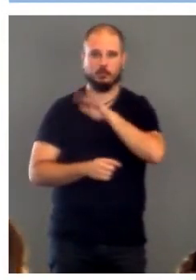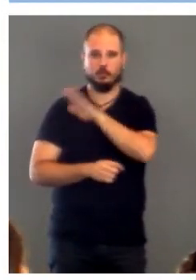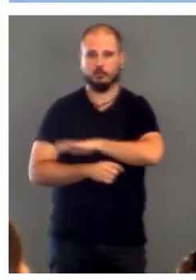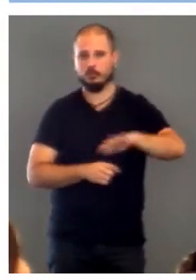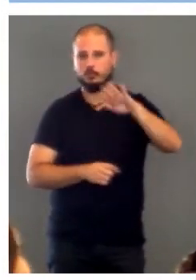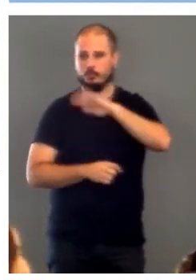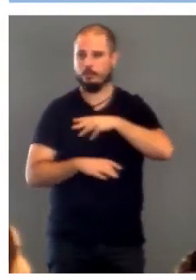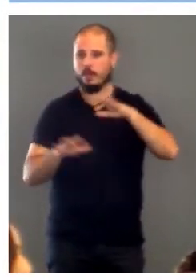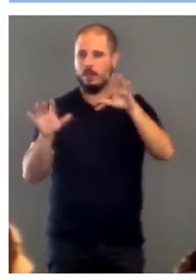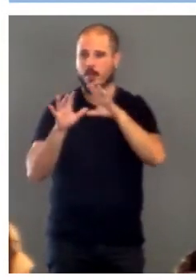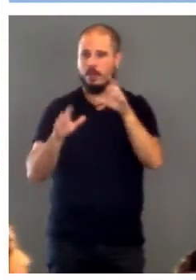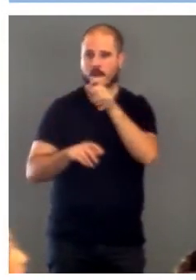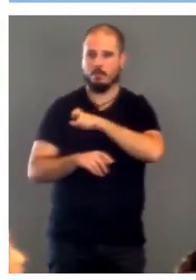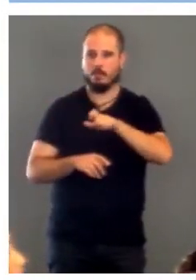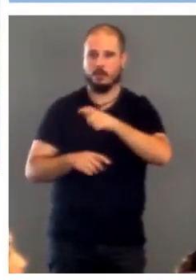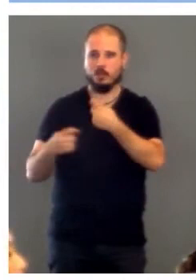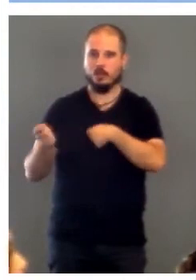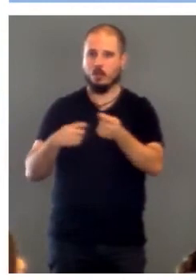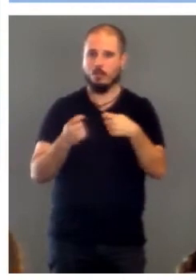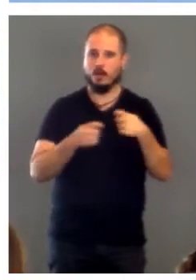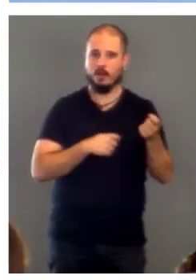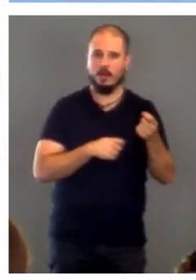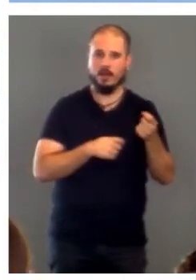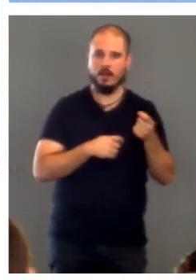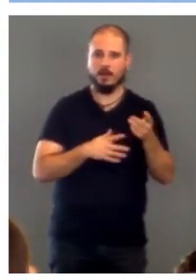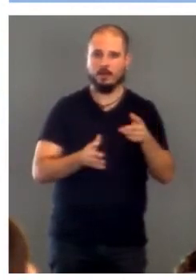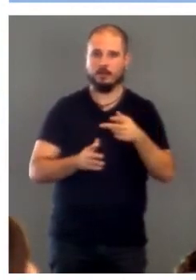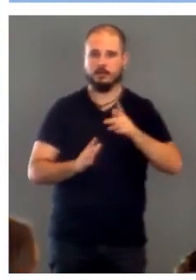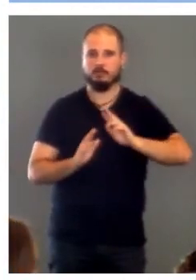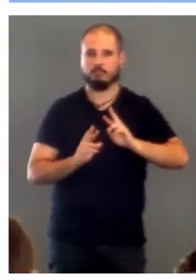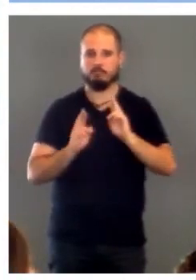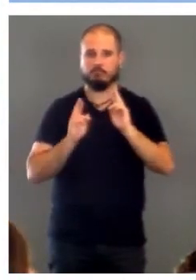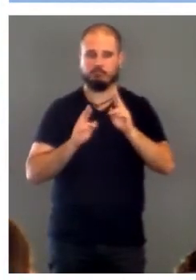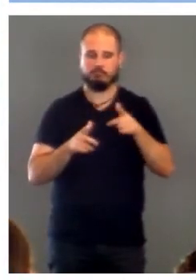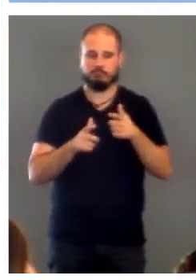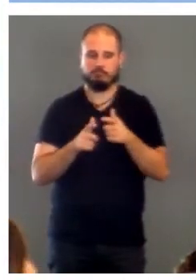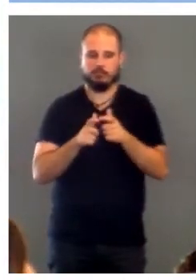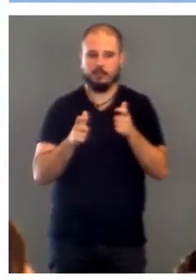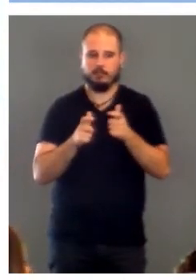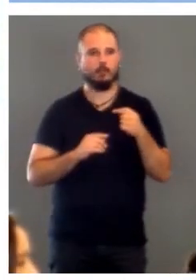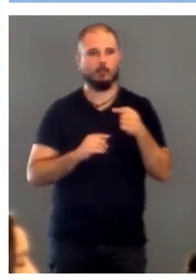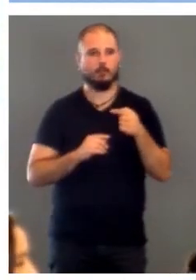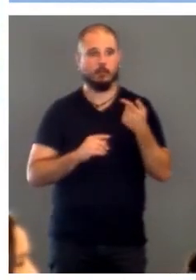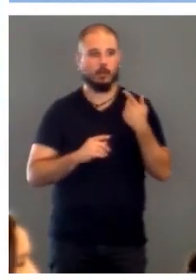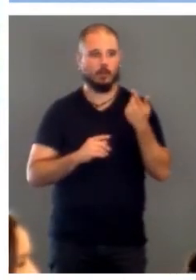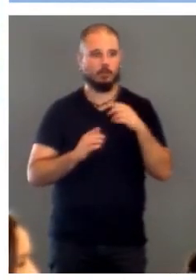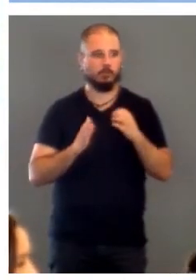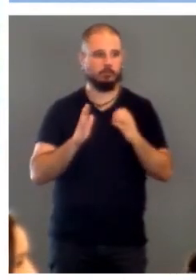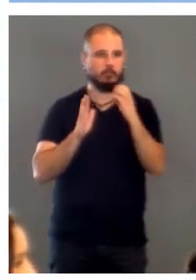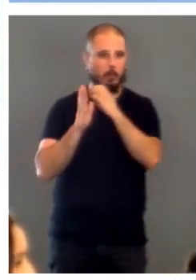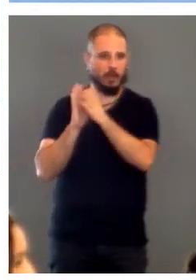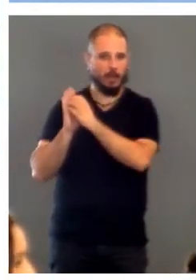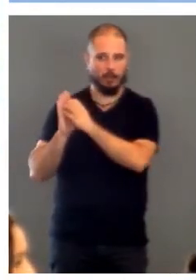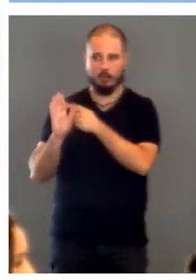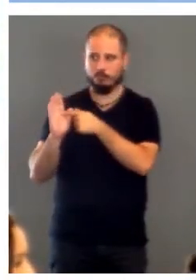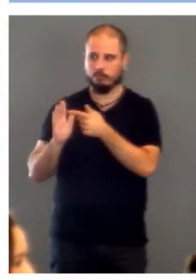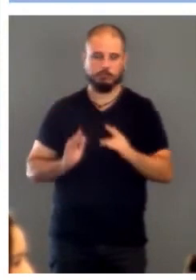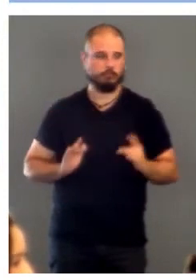Si estamos presente en toda España Y esperamos seguir creciendo Más a la medida Que sea posible Nos pusieron en contacto con Jaime que el antiguo dueño